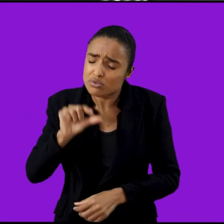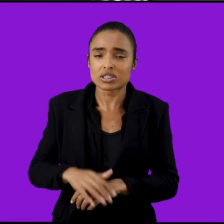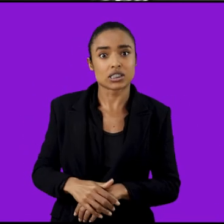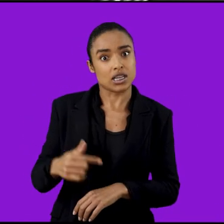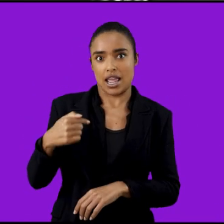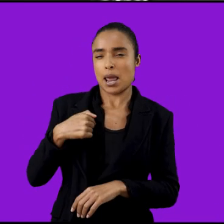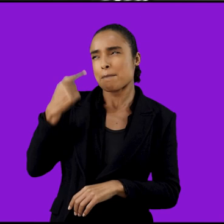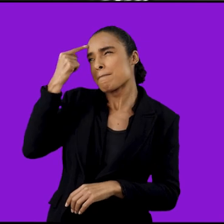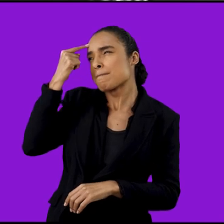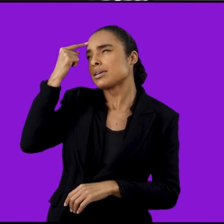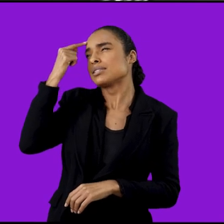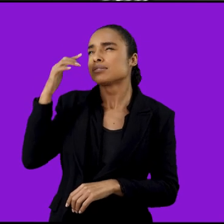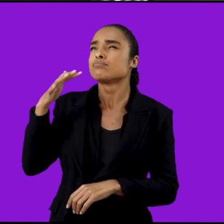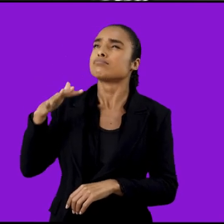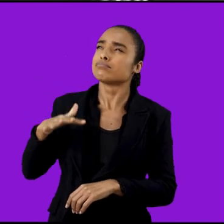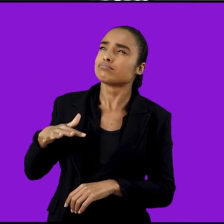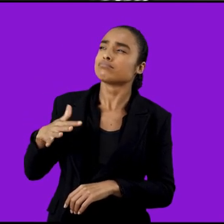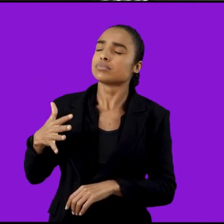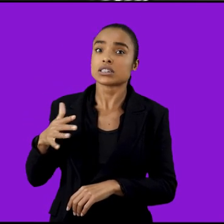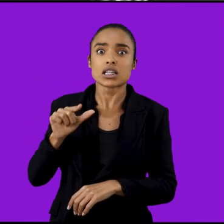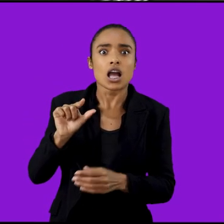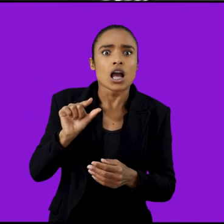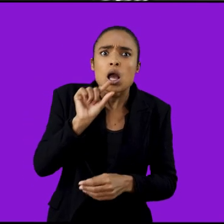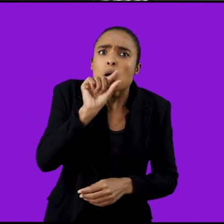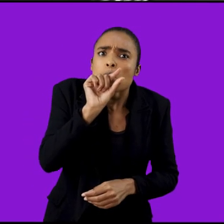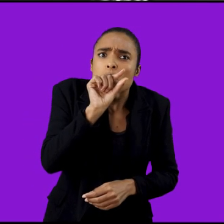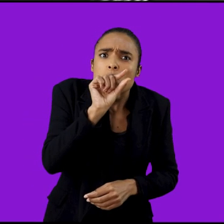ficava: “Porque eu aceitava esse dinheiro?” Mas cê não tinha uma parada que é tipo.